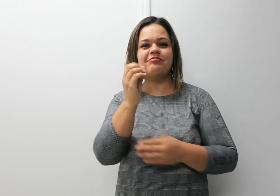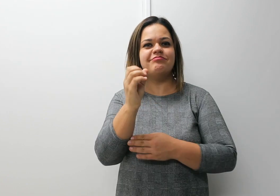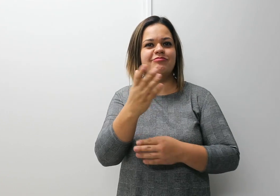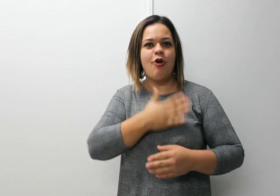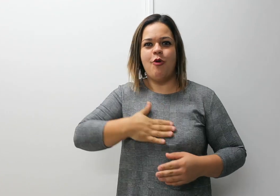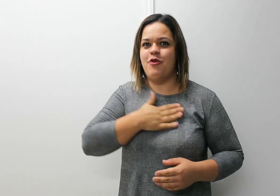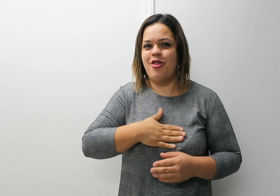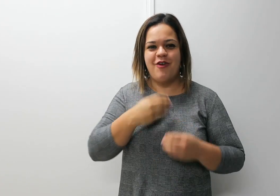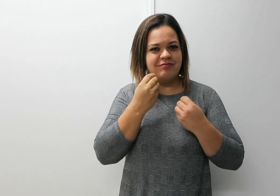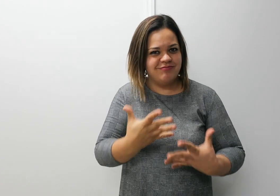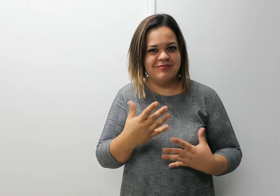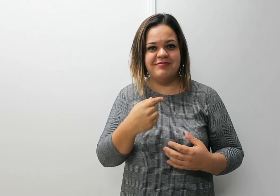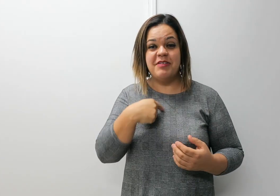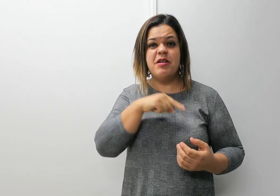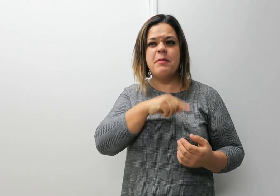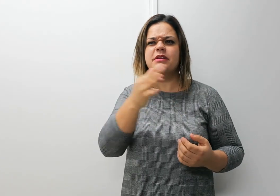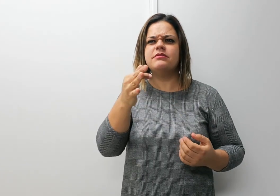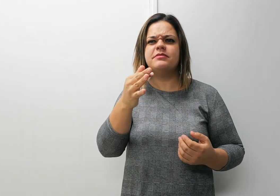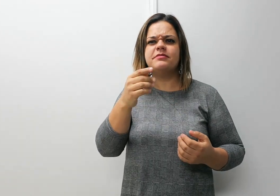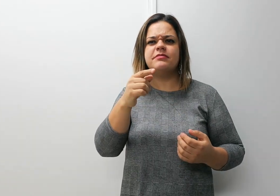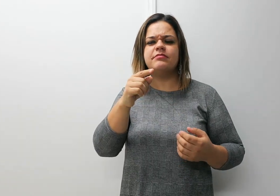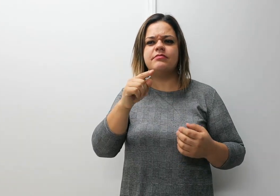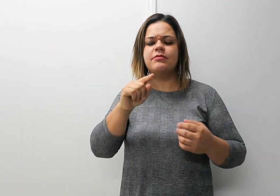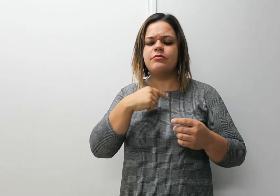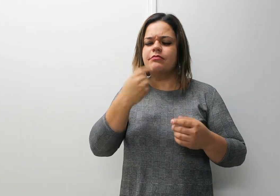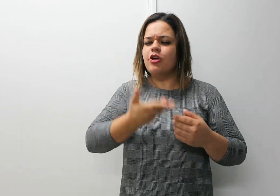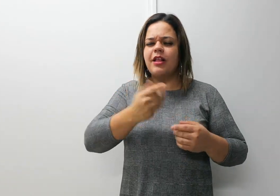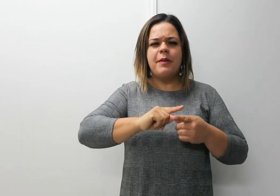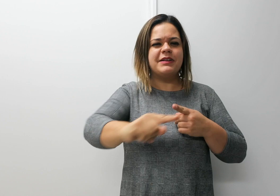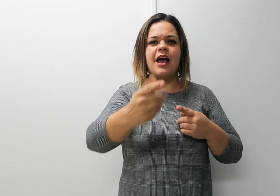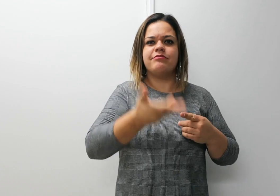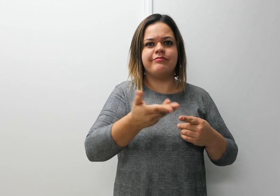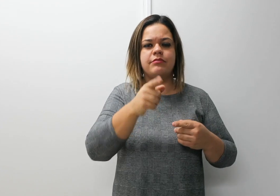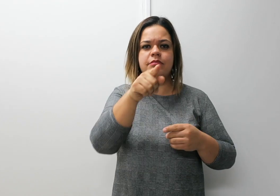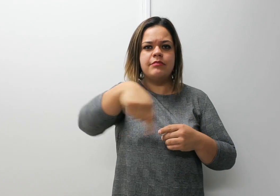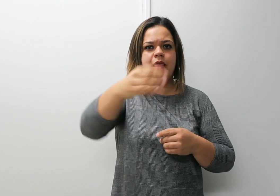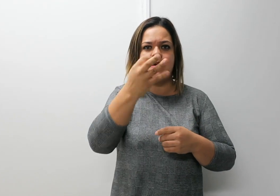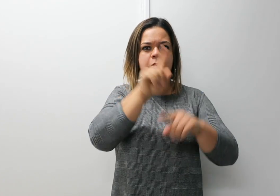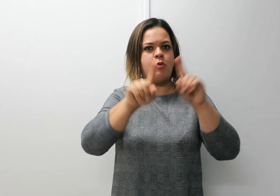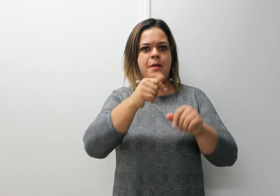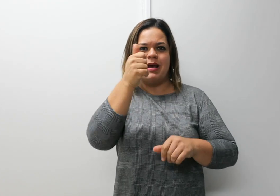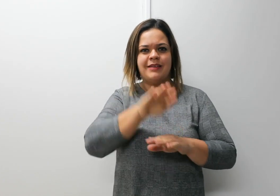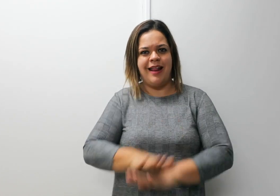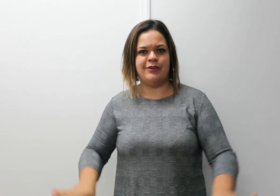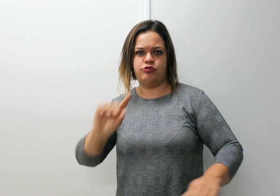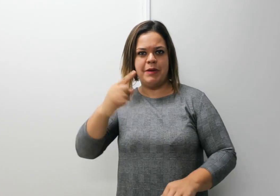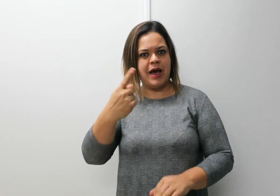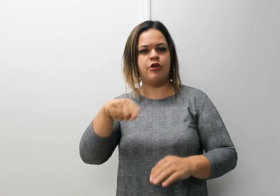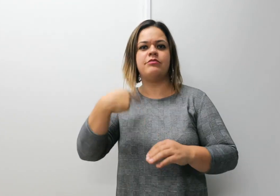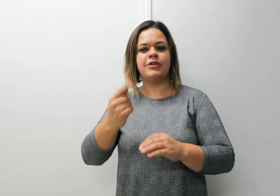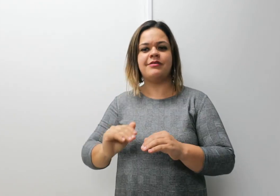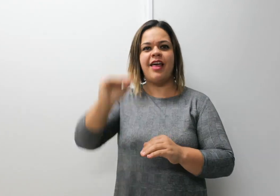muy cómoda, intentando transmitir la importancia de centrarnos en la infancia sorda, para luego tener una